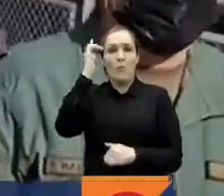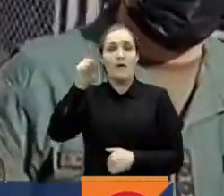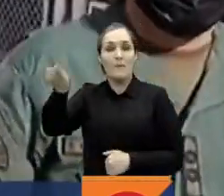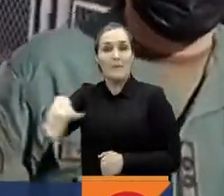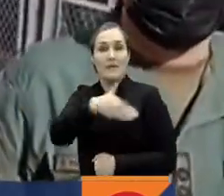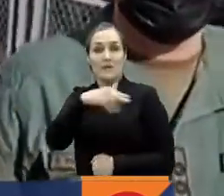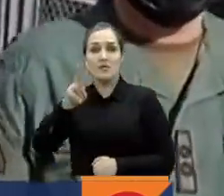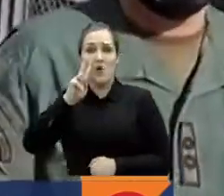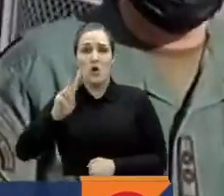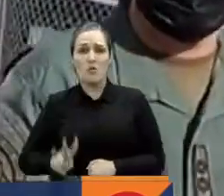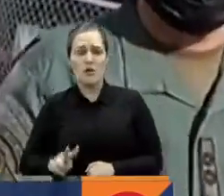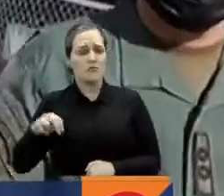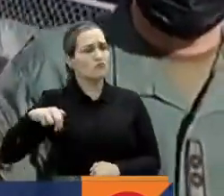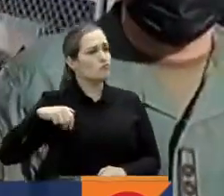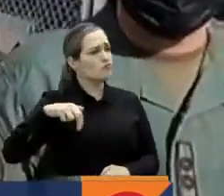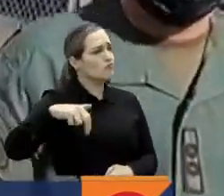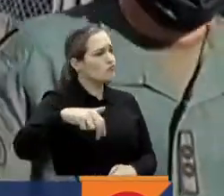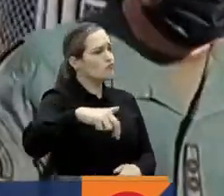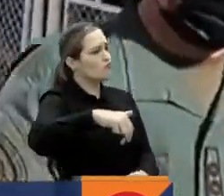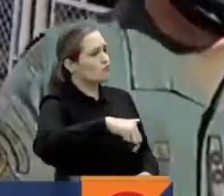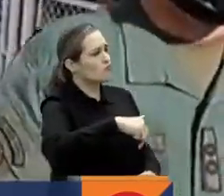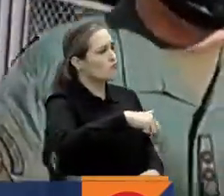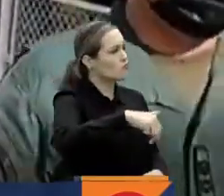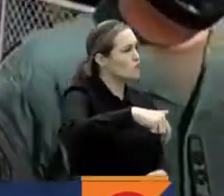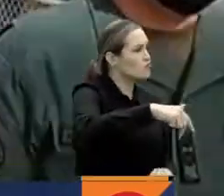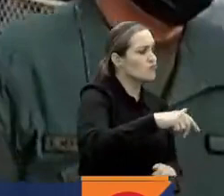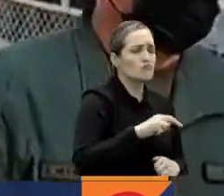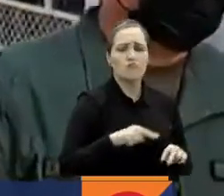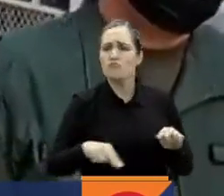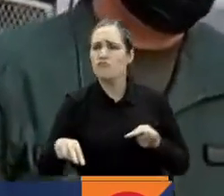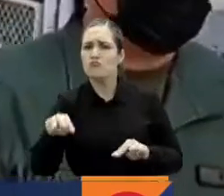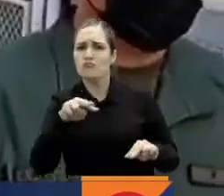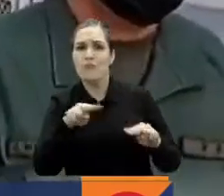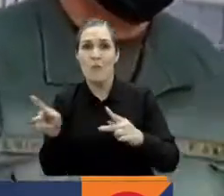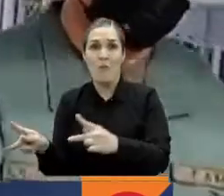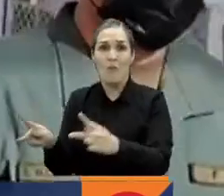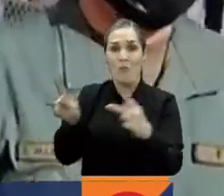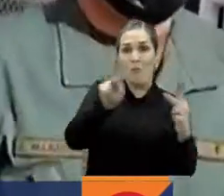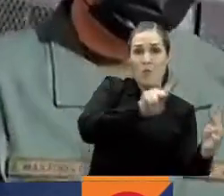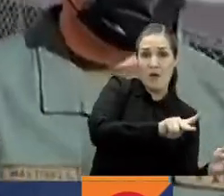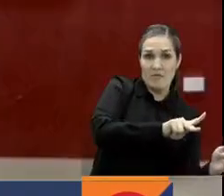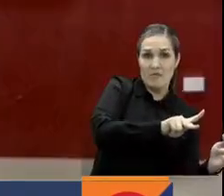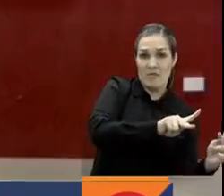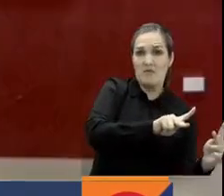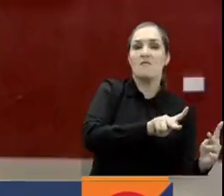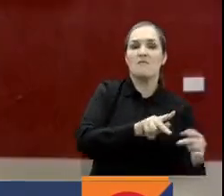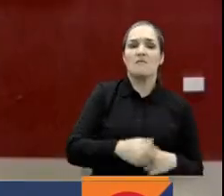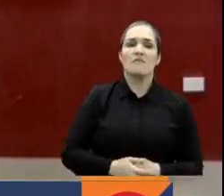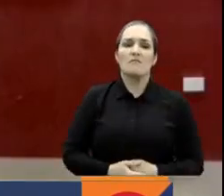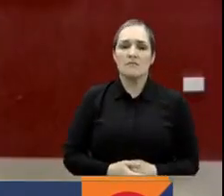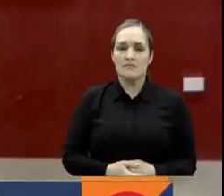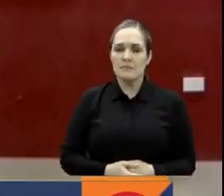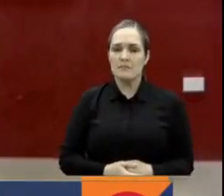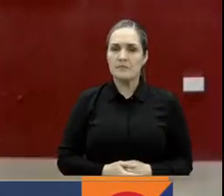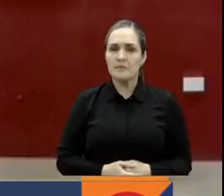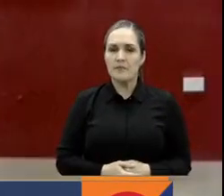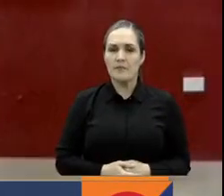RELACIONES POLíTICAS. EL ENCUENTRO OCURRIó EN LA ACTIVACIóN EN LOS DOS LUEGO DE QUE EL PARTE VENEZOLANA